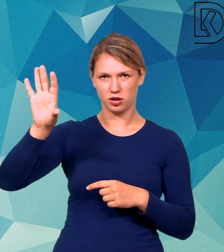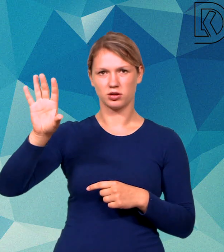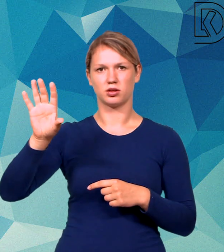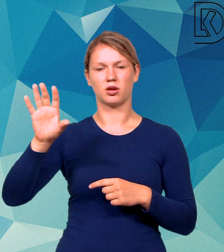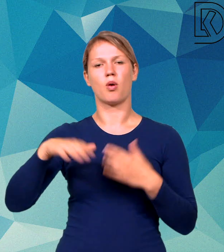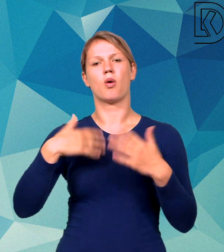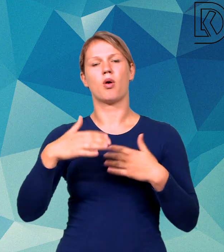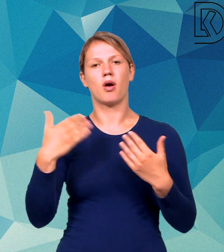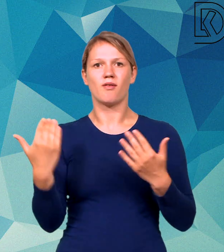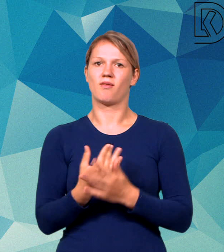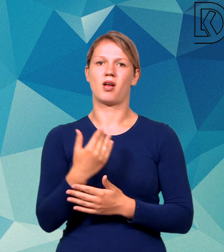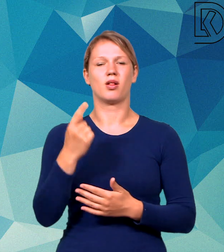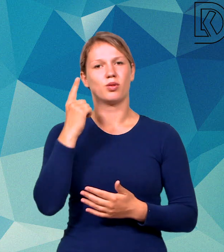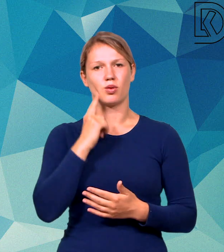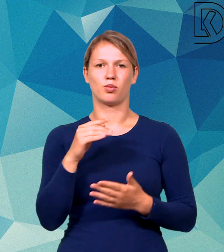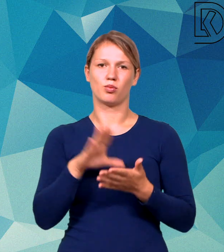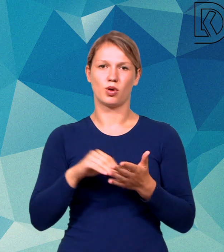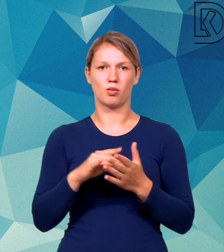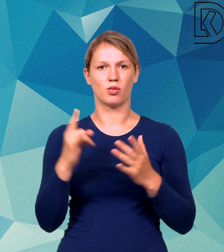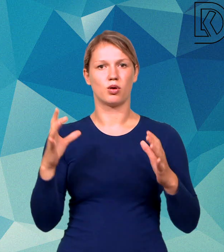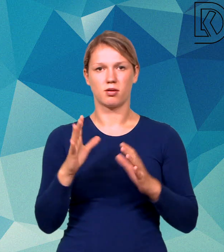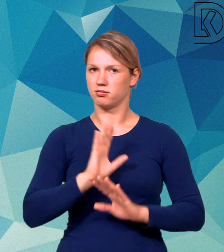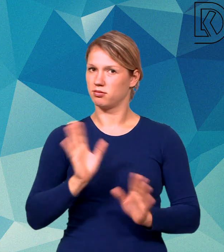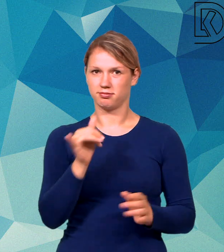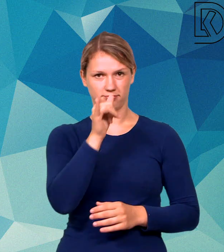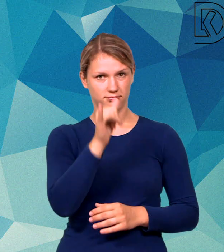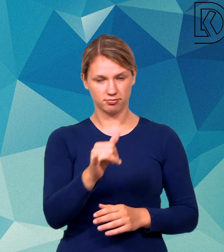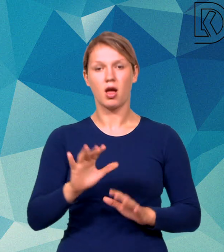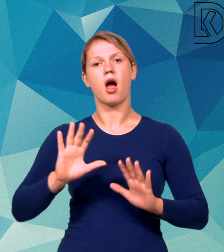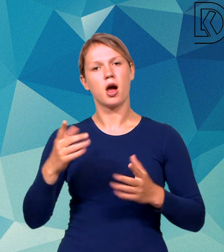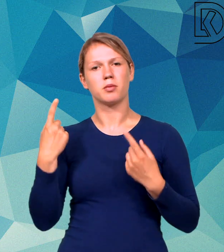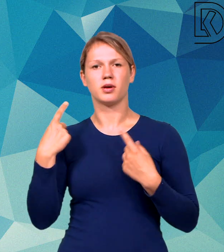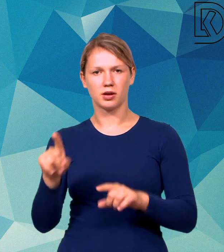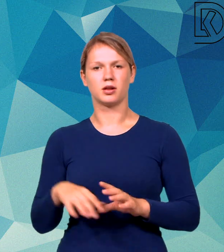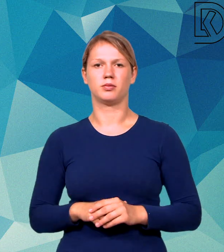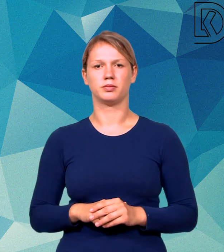po kurio laiko vėl pakartotinai norint globoti, globa nebėra suteikiama.